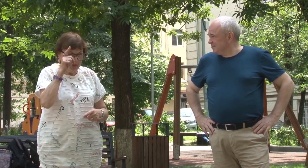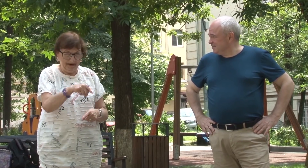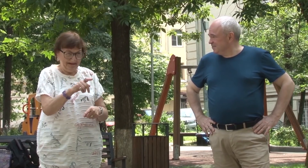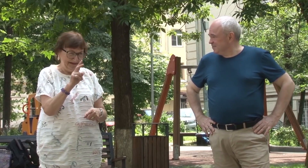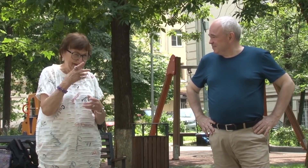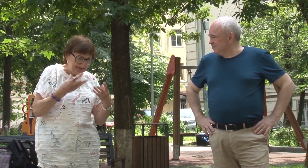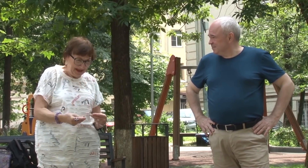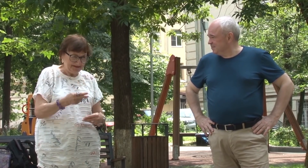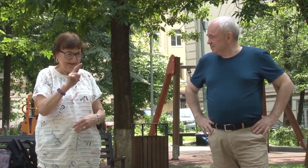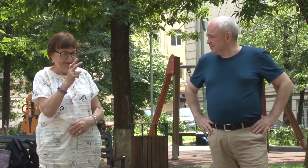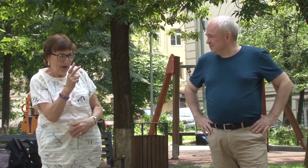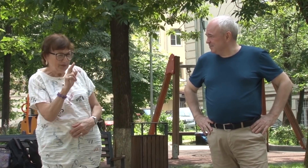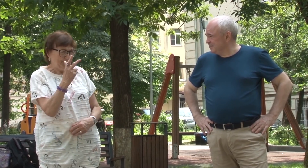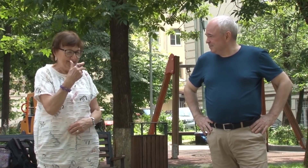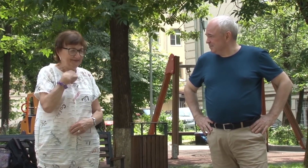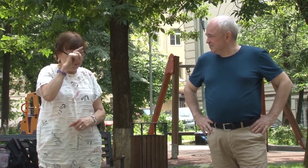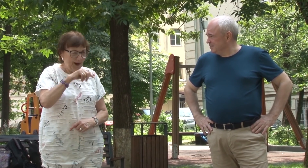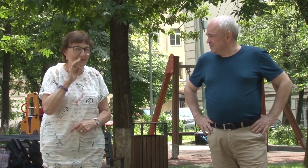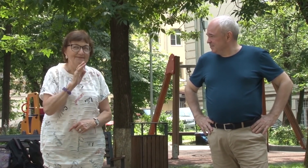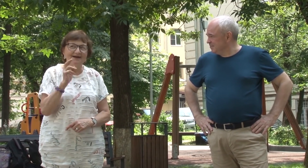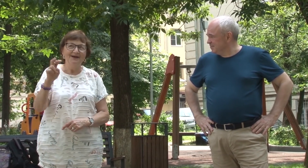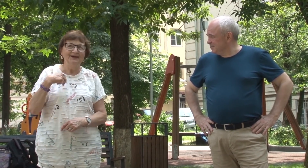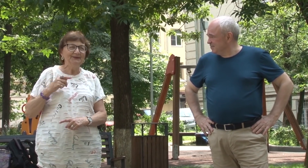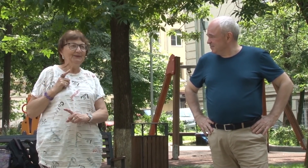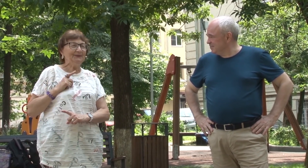Я ждала маму, знала, что заработает 2-3 рубля.